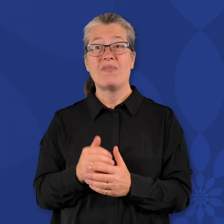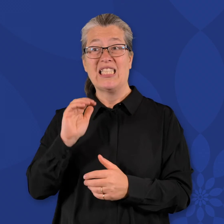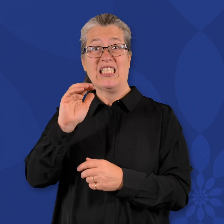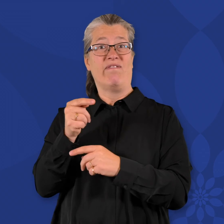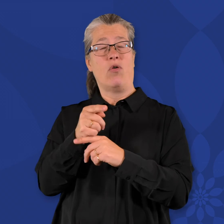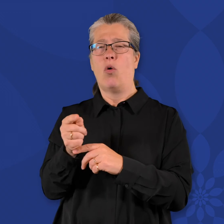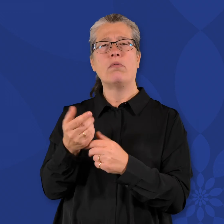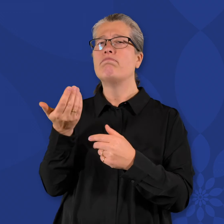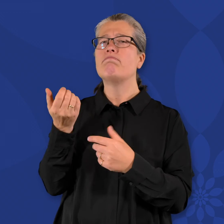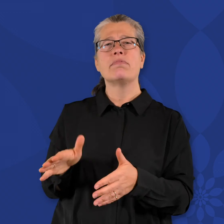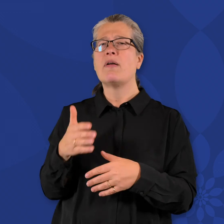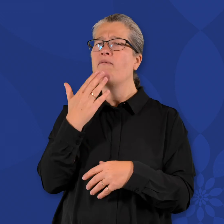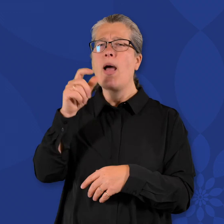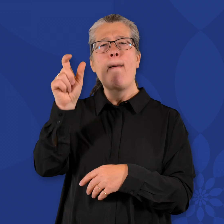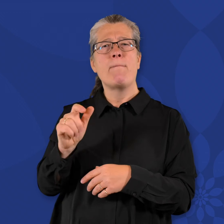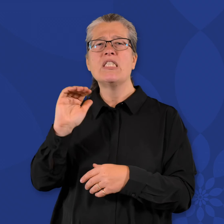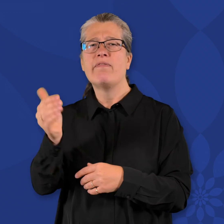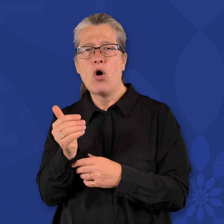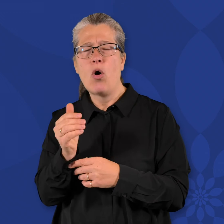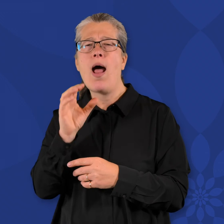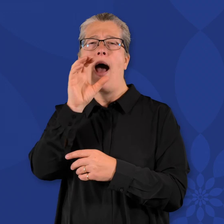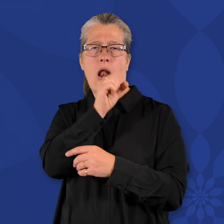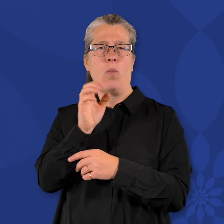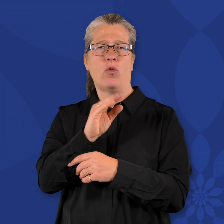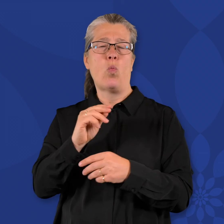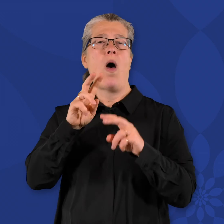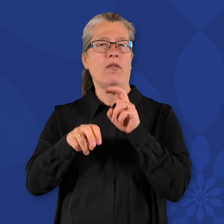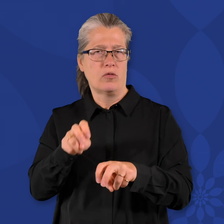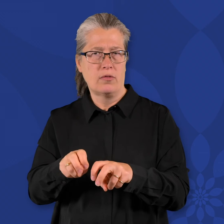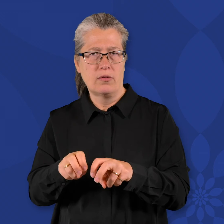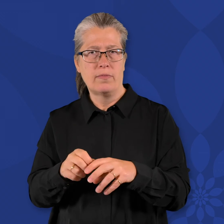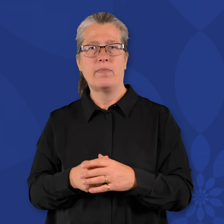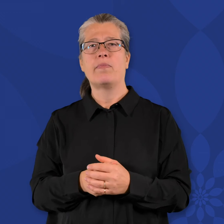Svaren analyserades anonymt.